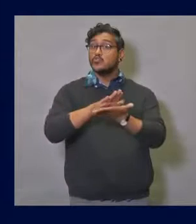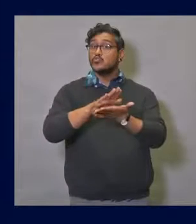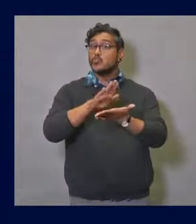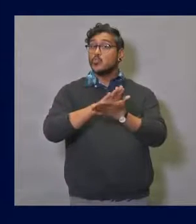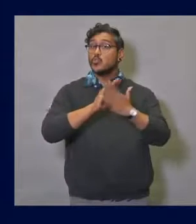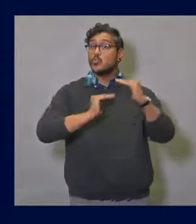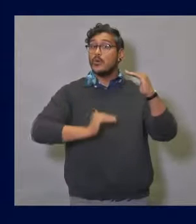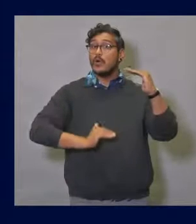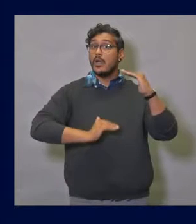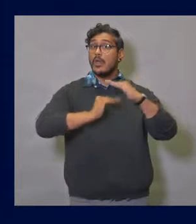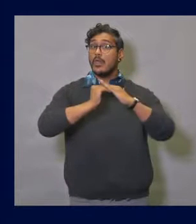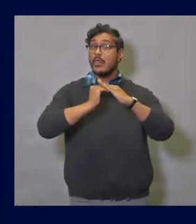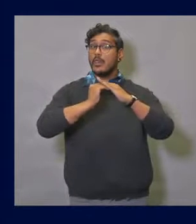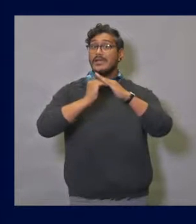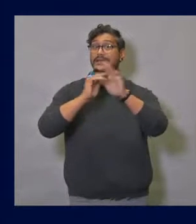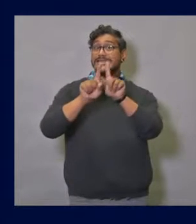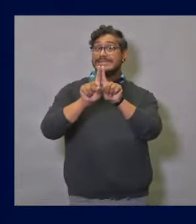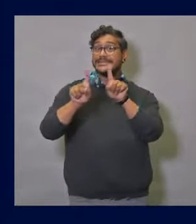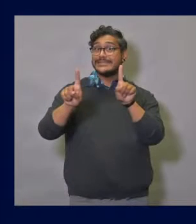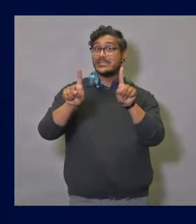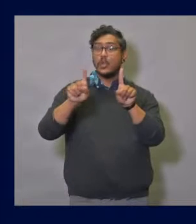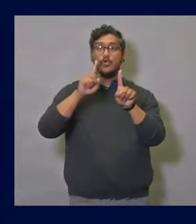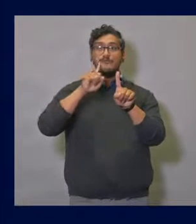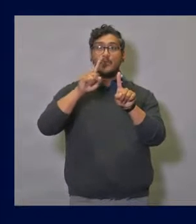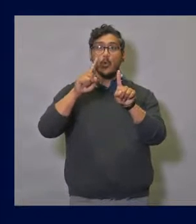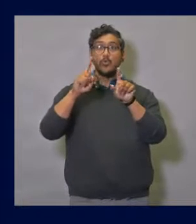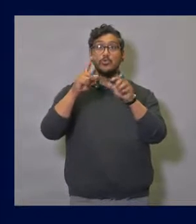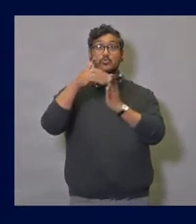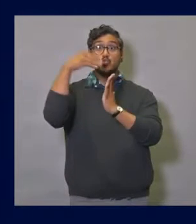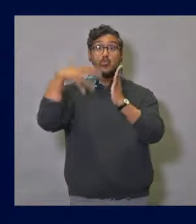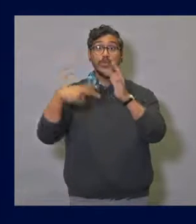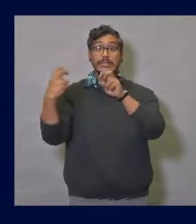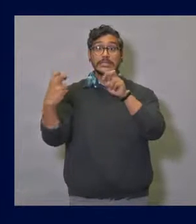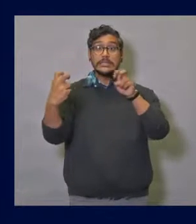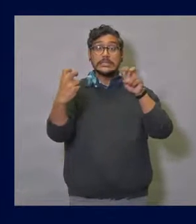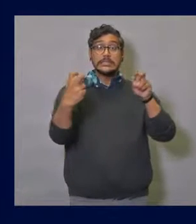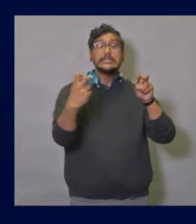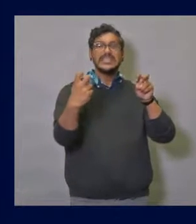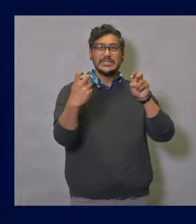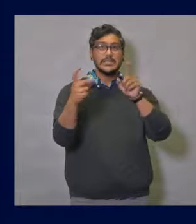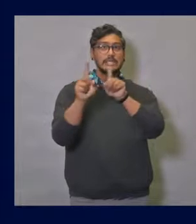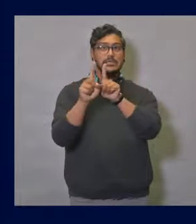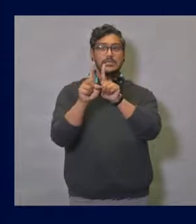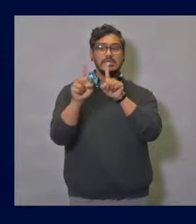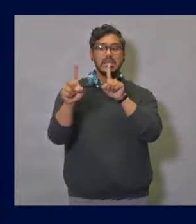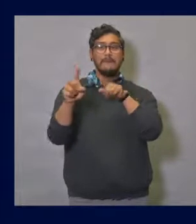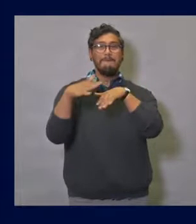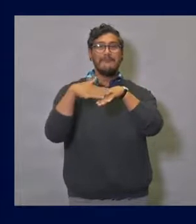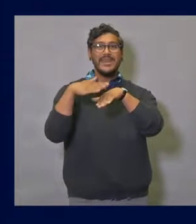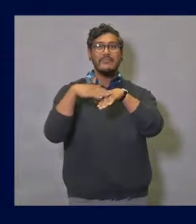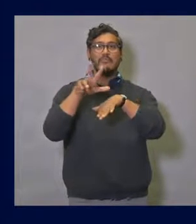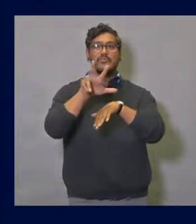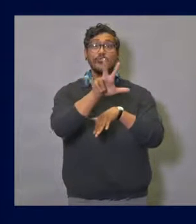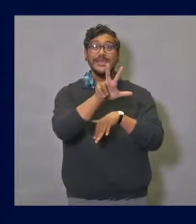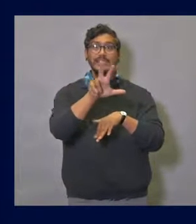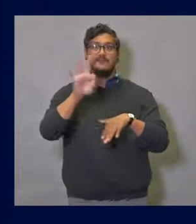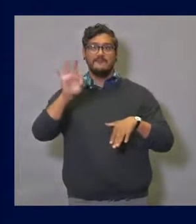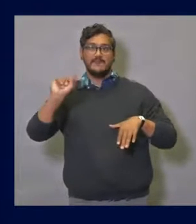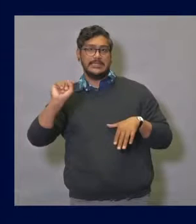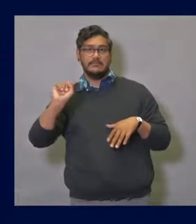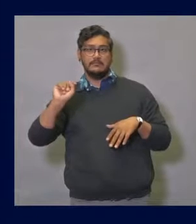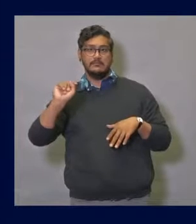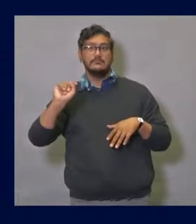RECOMENDACIONES SÓLIDAS.